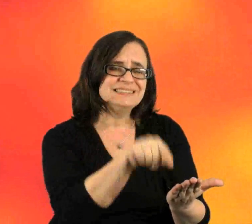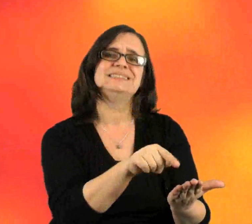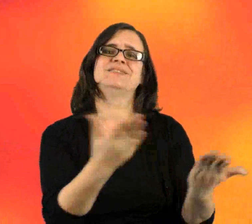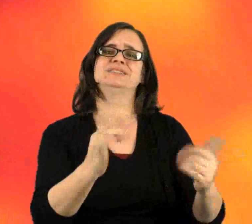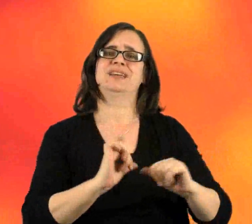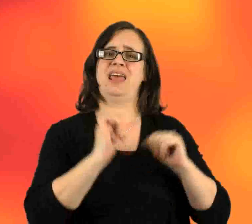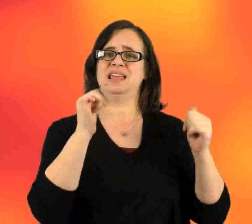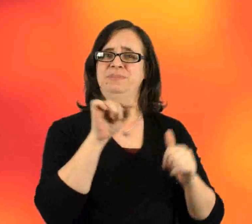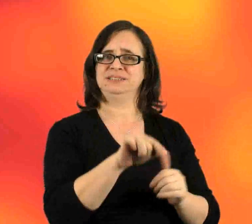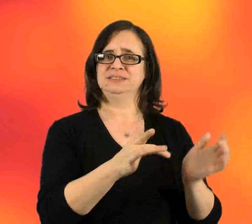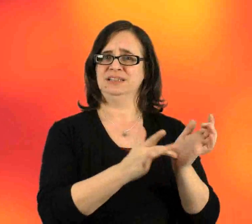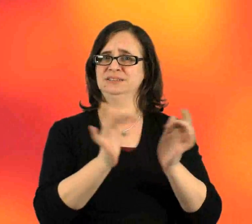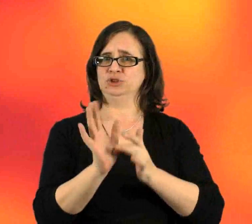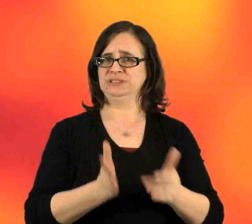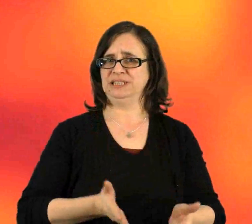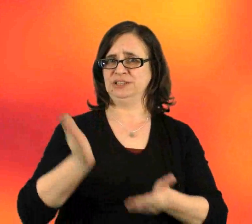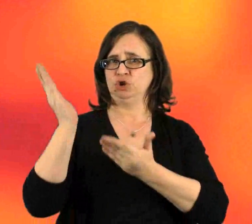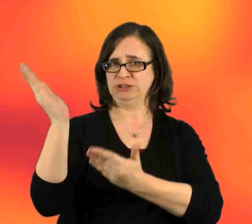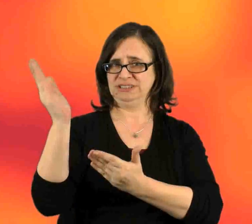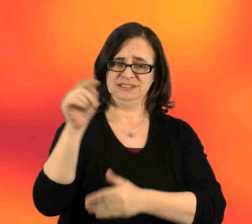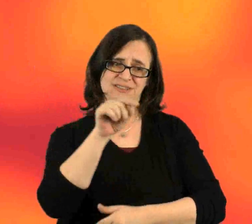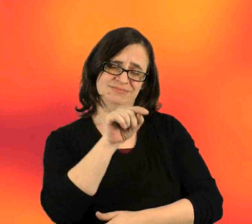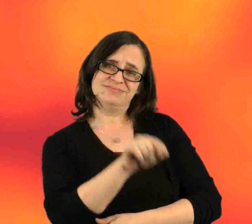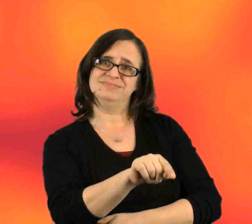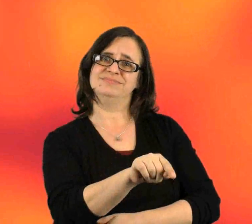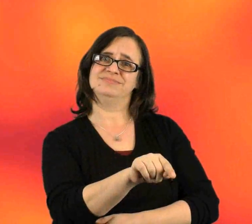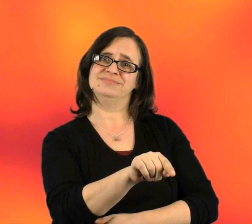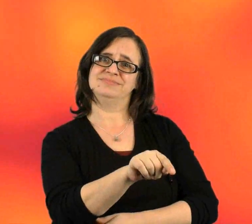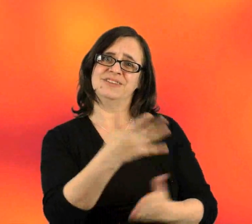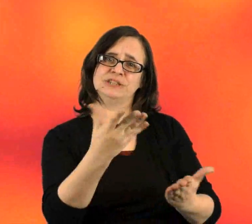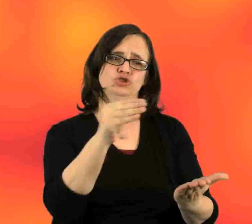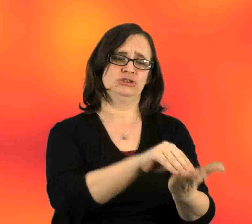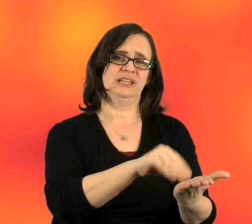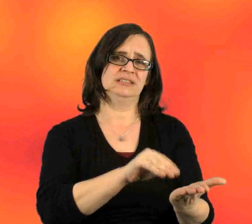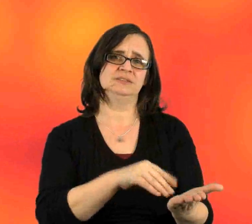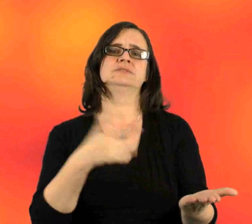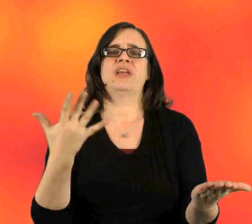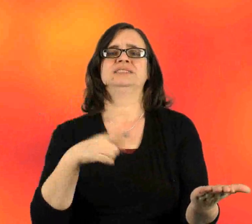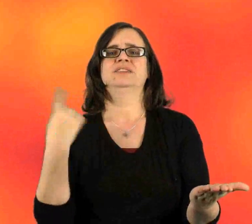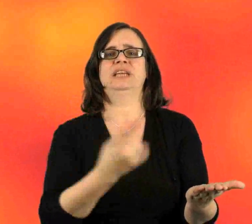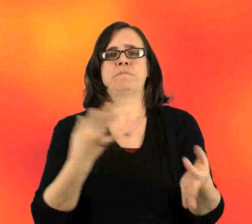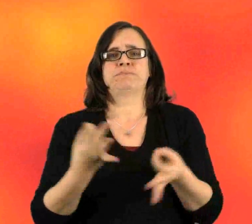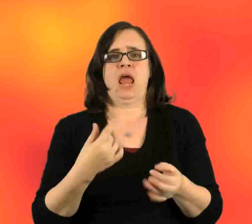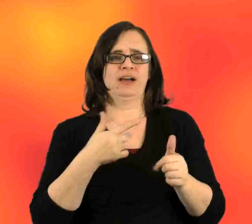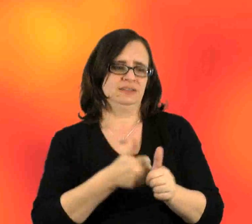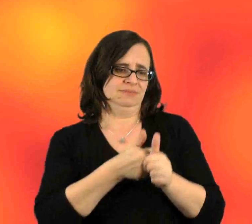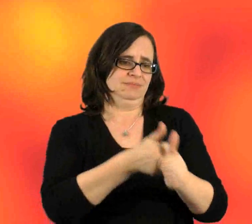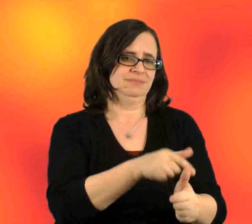In der Bibel ist das Leben von Jesus Christus aufgeschrieben Aber auch, was wir zum Leben brauchen